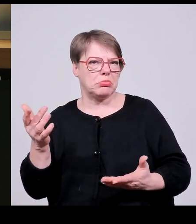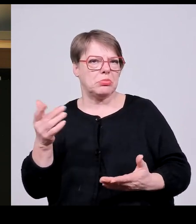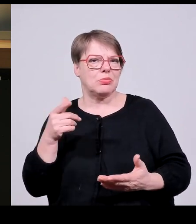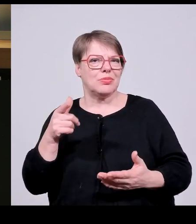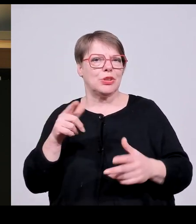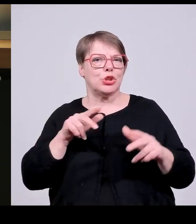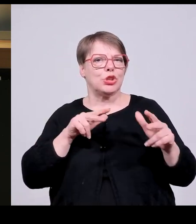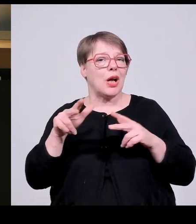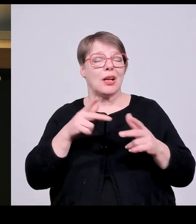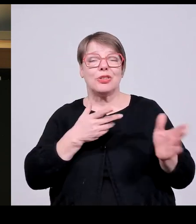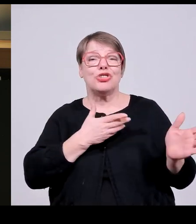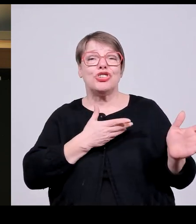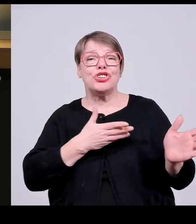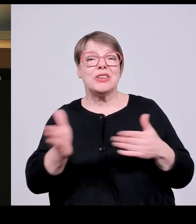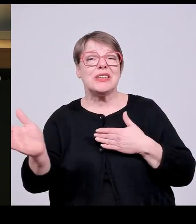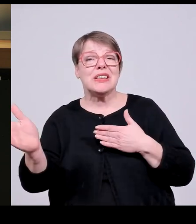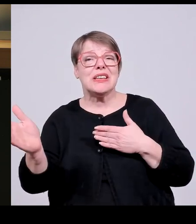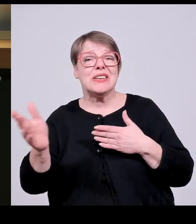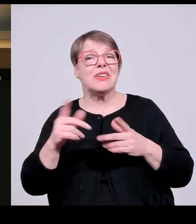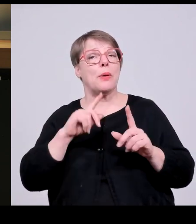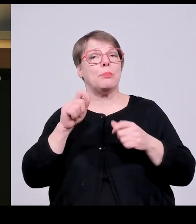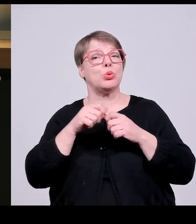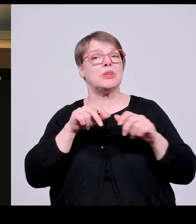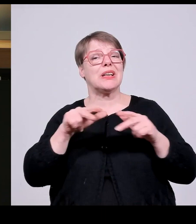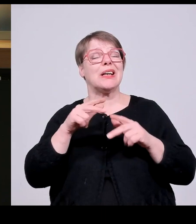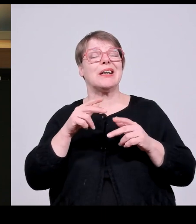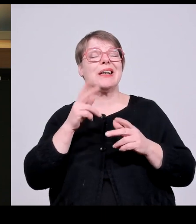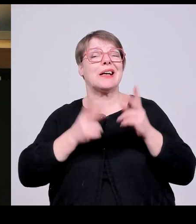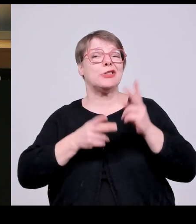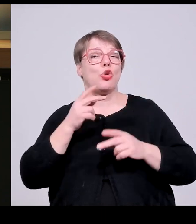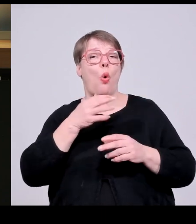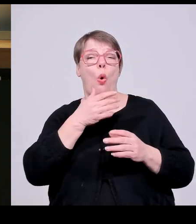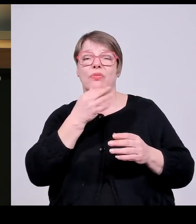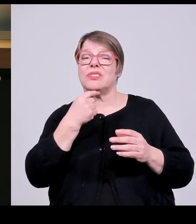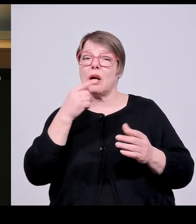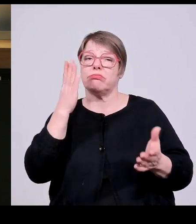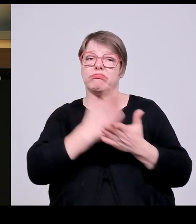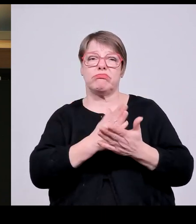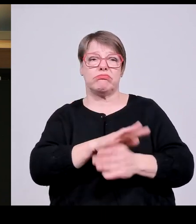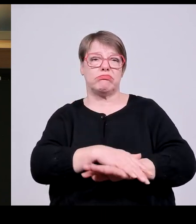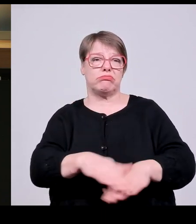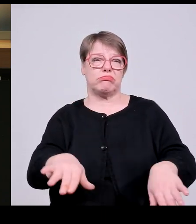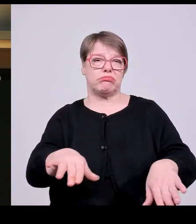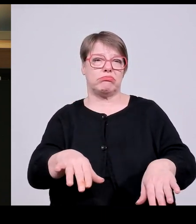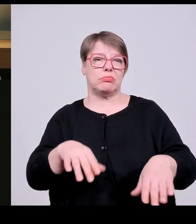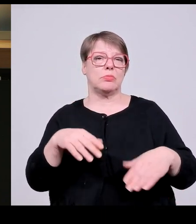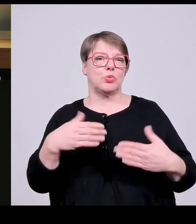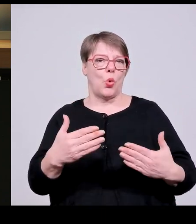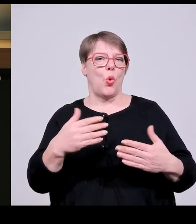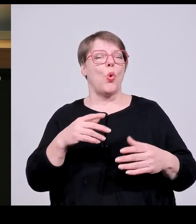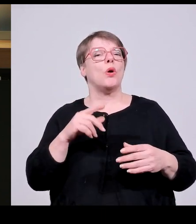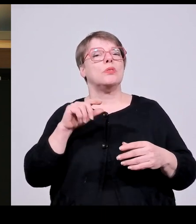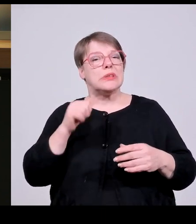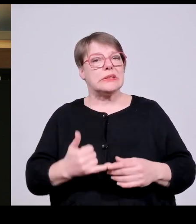Herr Senator für Finanzen, das ist doch so. Es gibt keinen energiepolitischn Grund, weshalb man das Gasnetz als Land